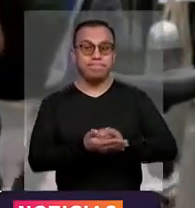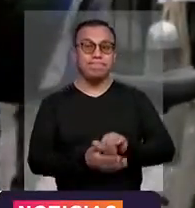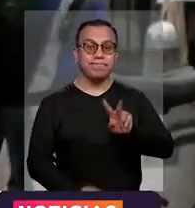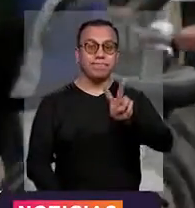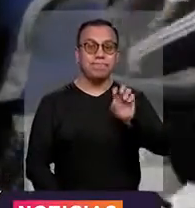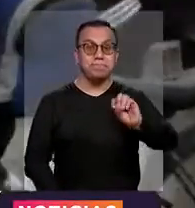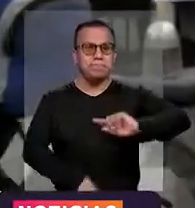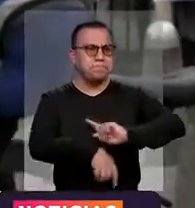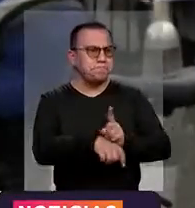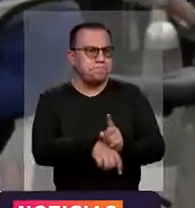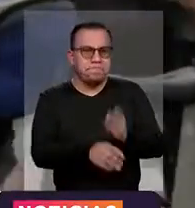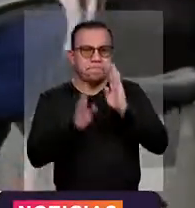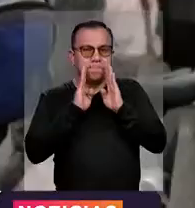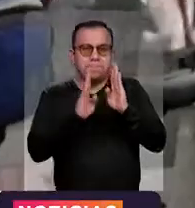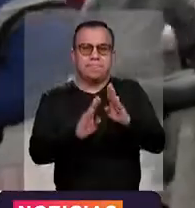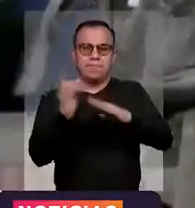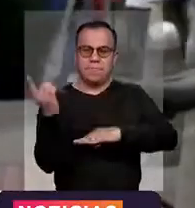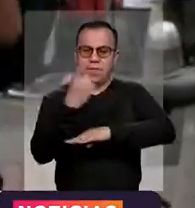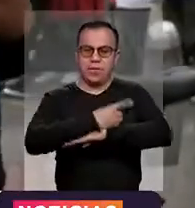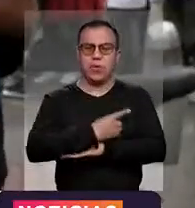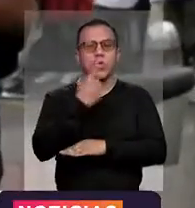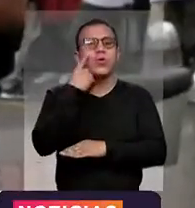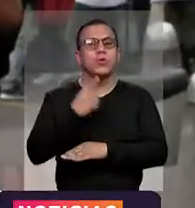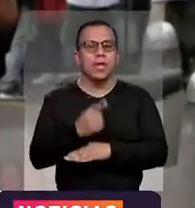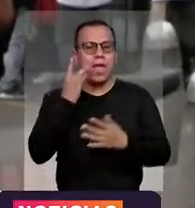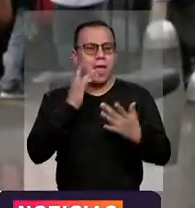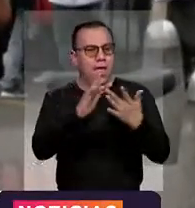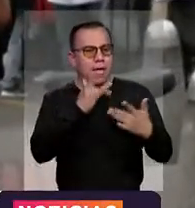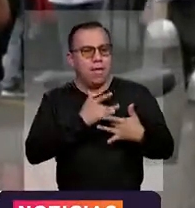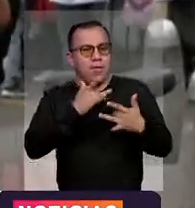INMUNIZACIóN, LAS JORNADAS SE PUEDEN CONSULTAR EN LA PáGINA